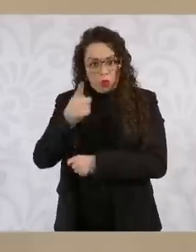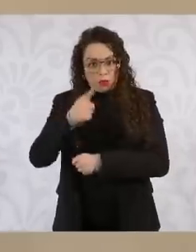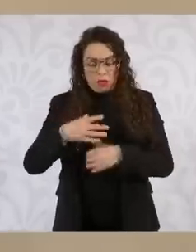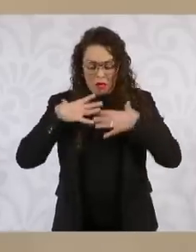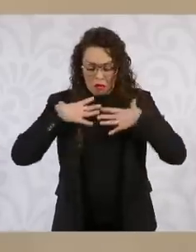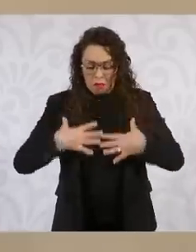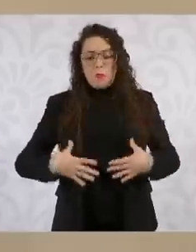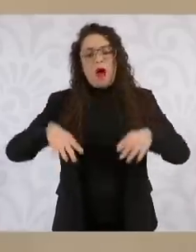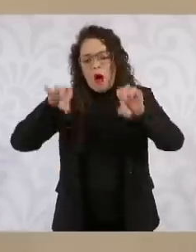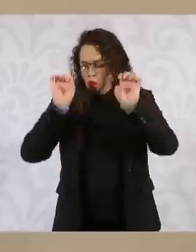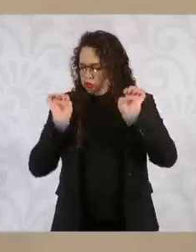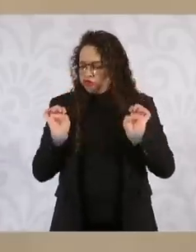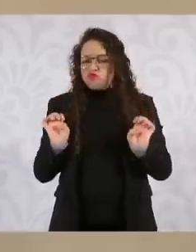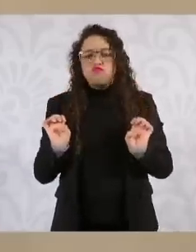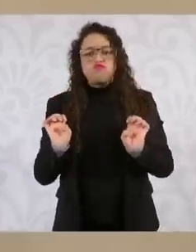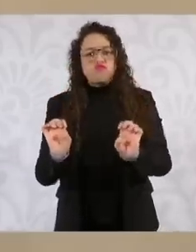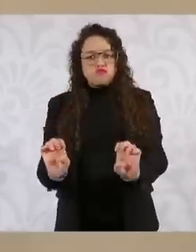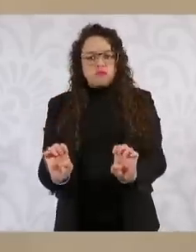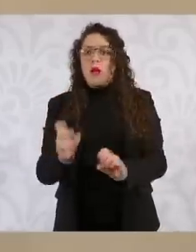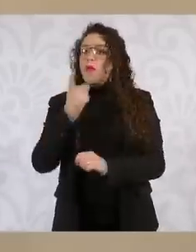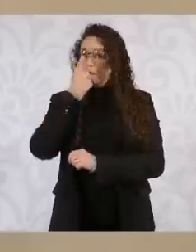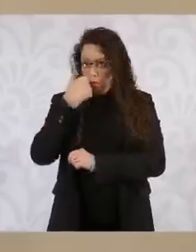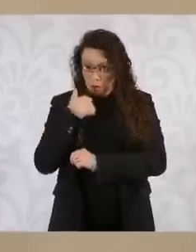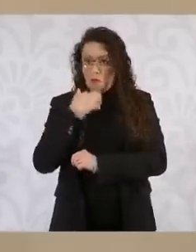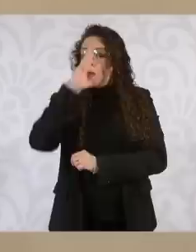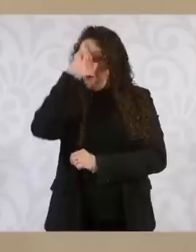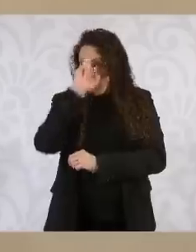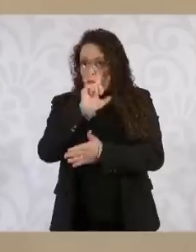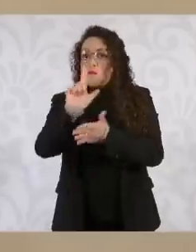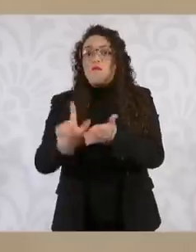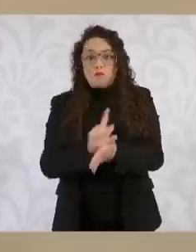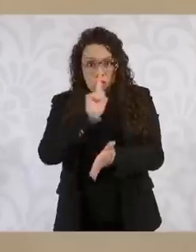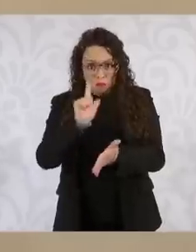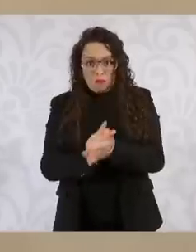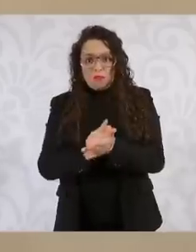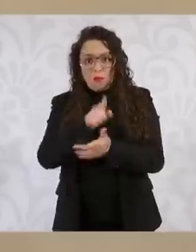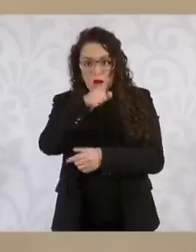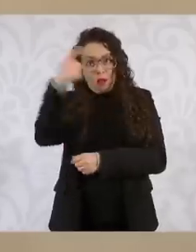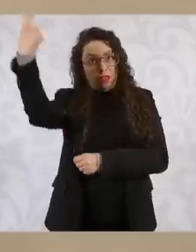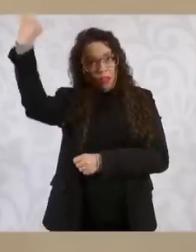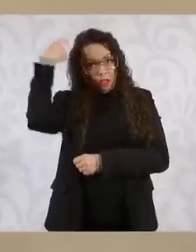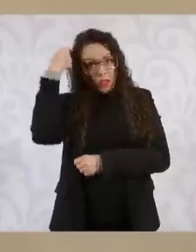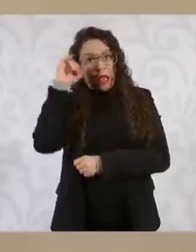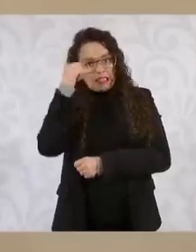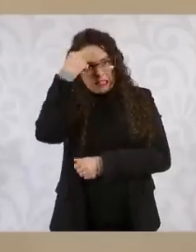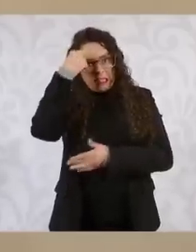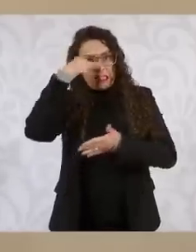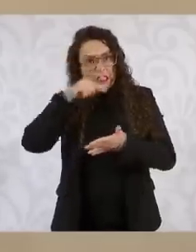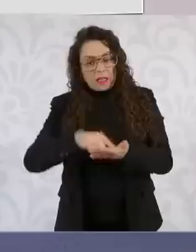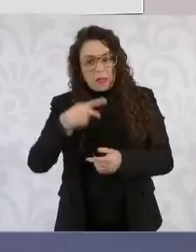que respeta la ley y seguro lo cree Pero su conducta es la misma que la